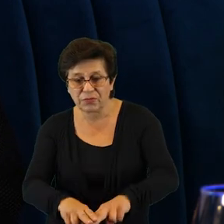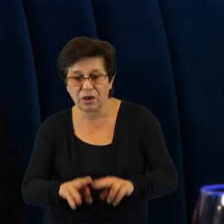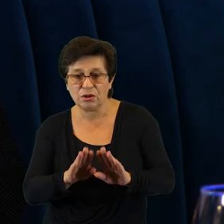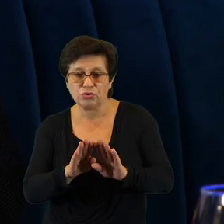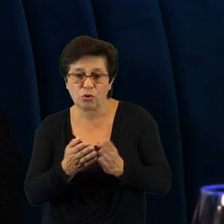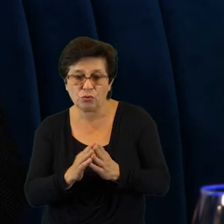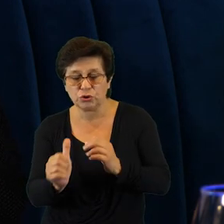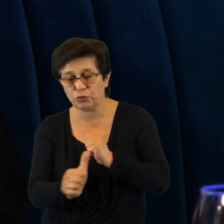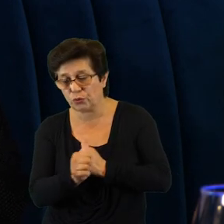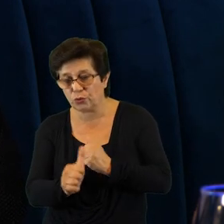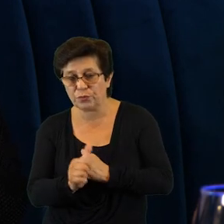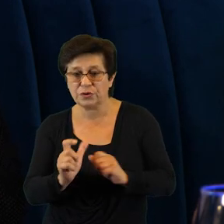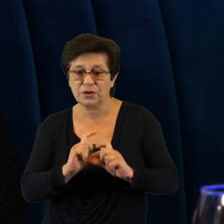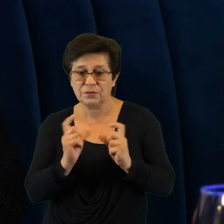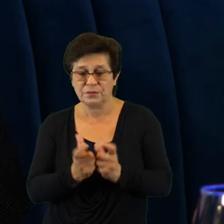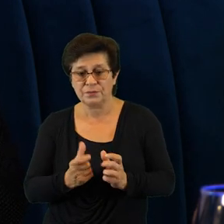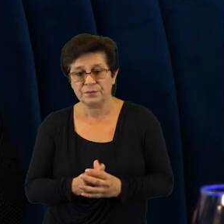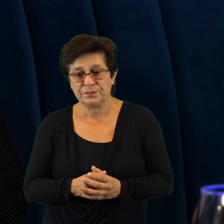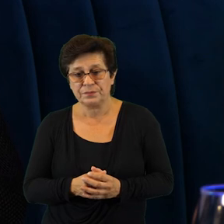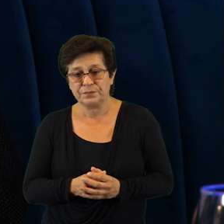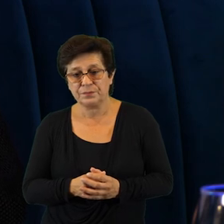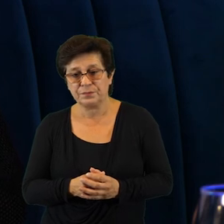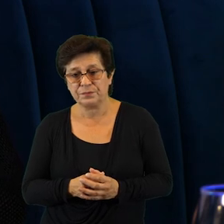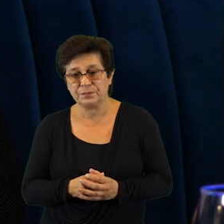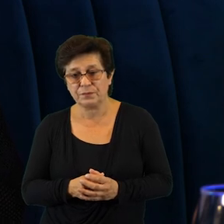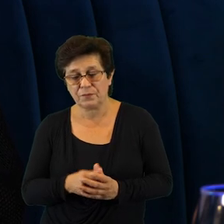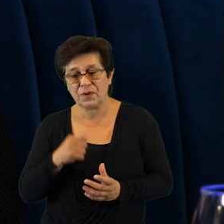Tak się stało, że jechała znaną sobie drogą,